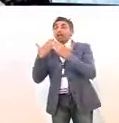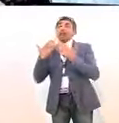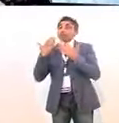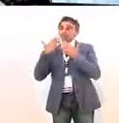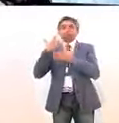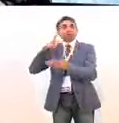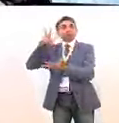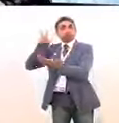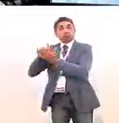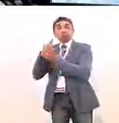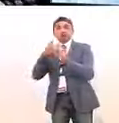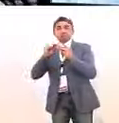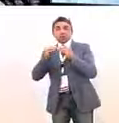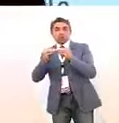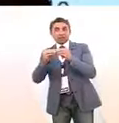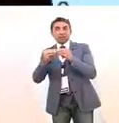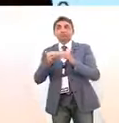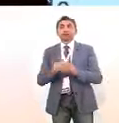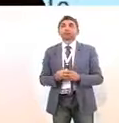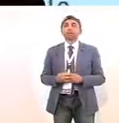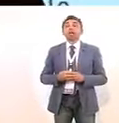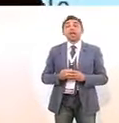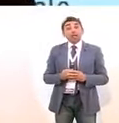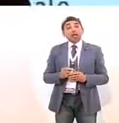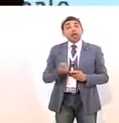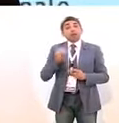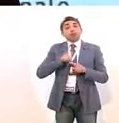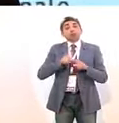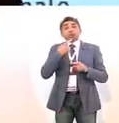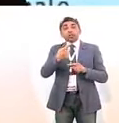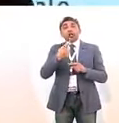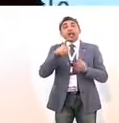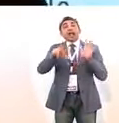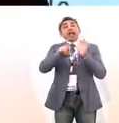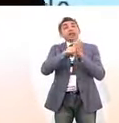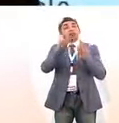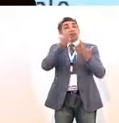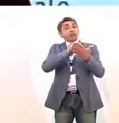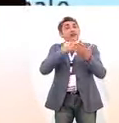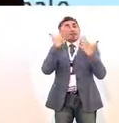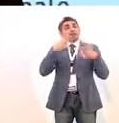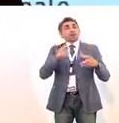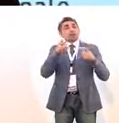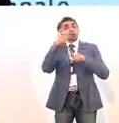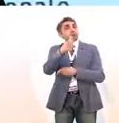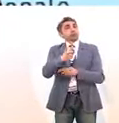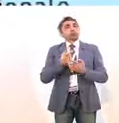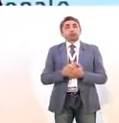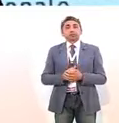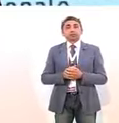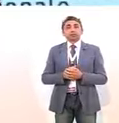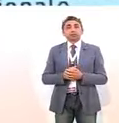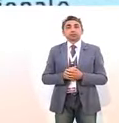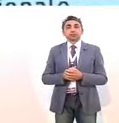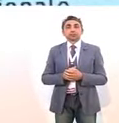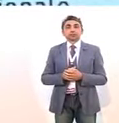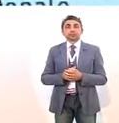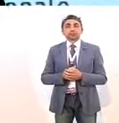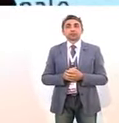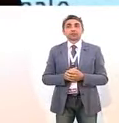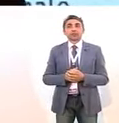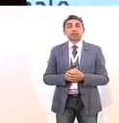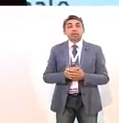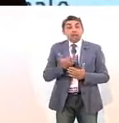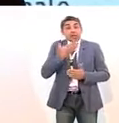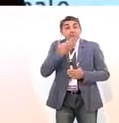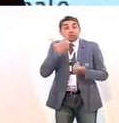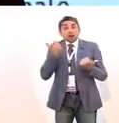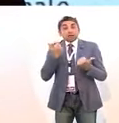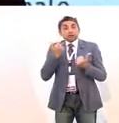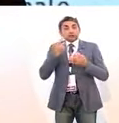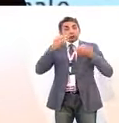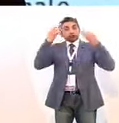E a quelli che dicono che la legge elettorale l’abbiamo fatta senza avere la certezza